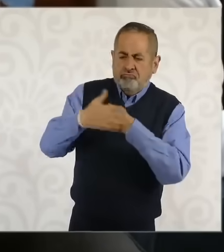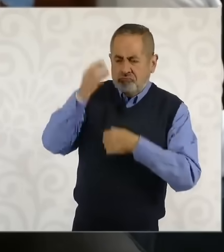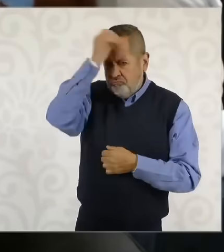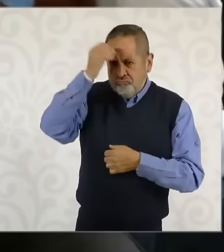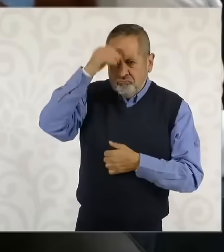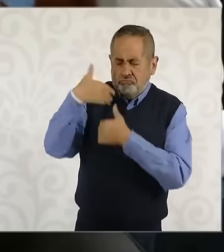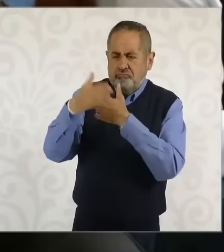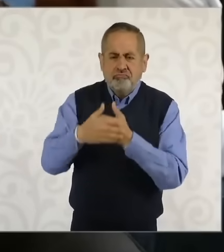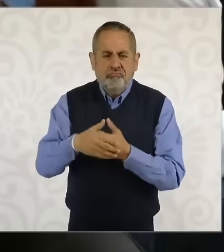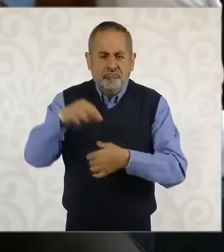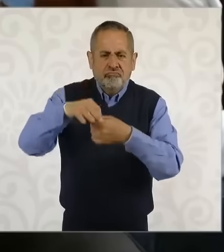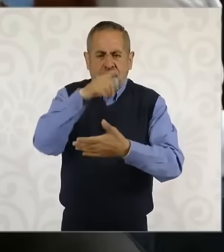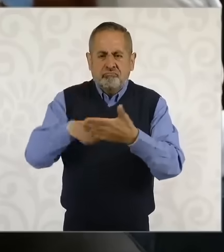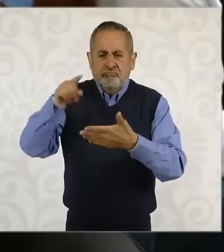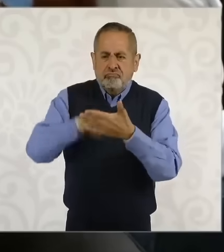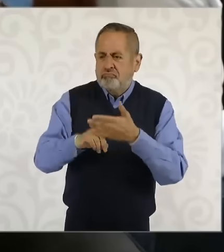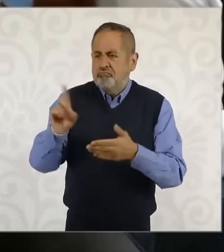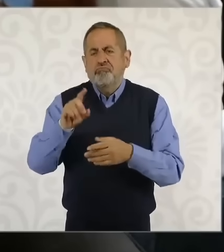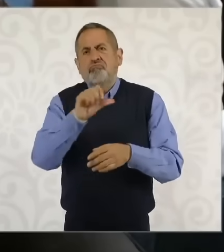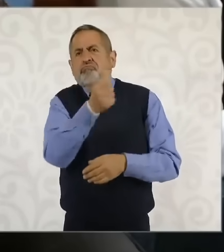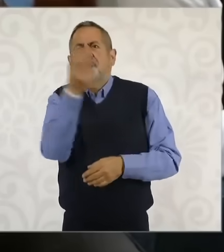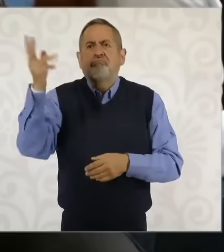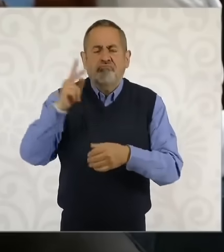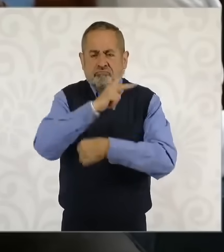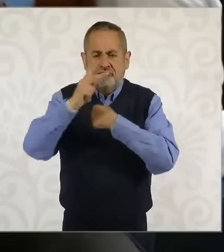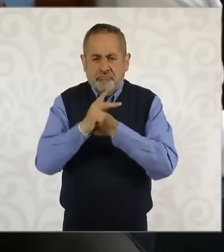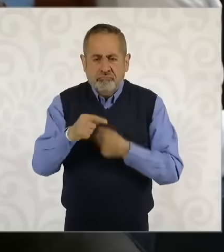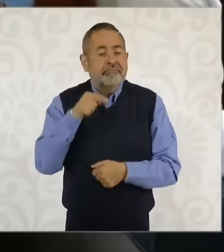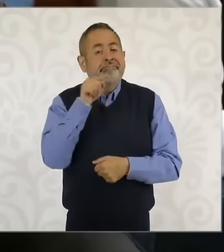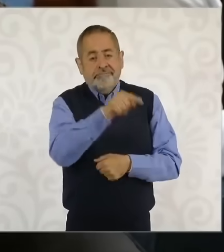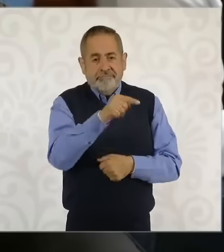que se lleven a cabo en otros países? Esto porque ya ha habido reuniones del embajador de